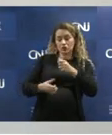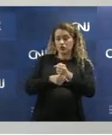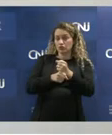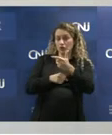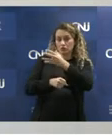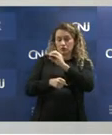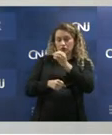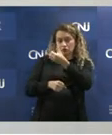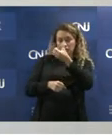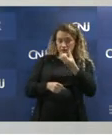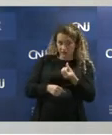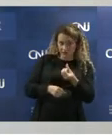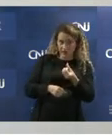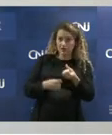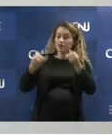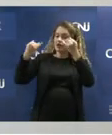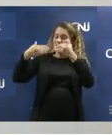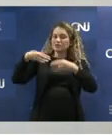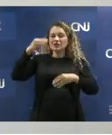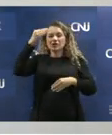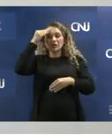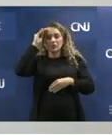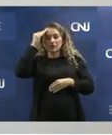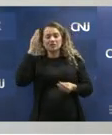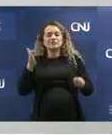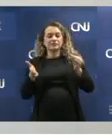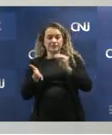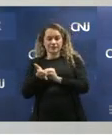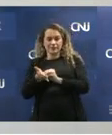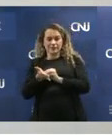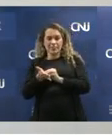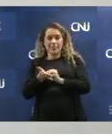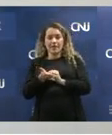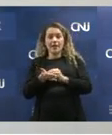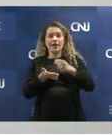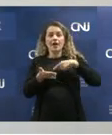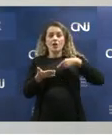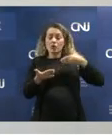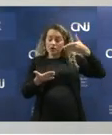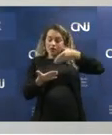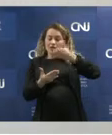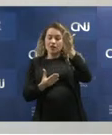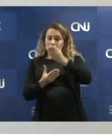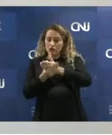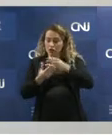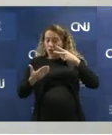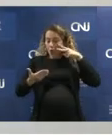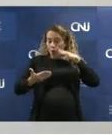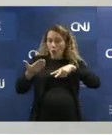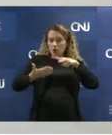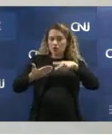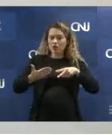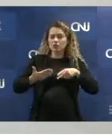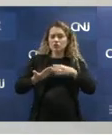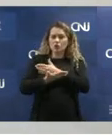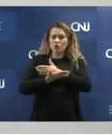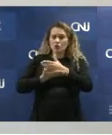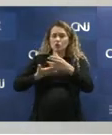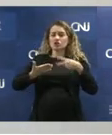Excelência, que traz o entendimento consonante. Na matéria de mérito, excelência, é imperioso verificarmos